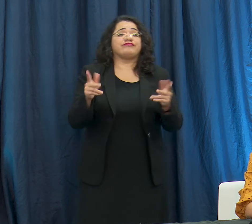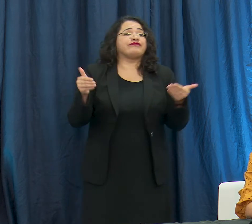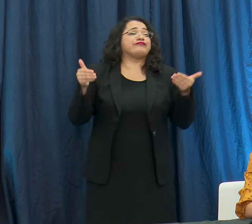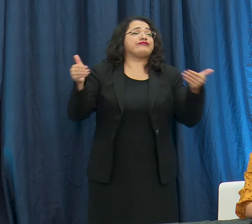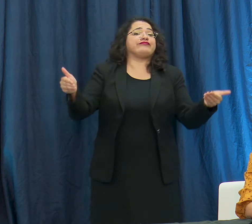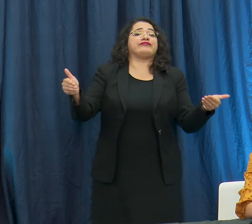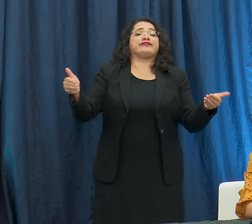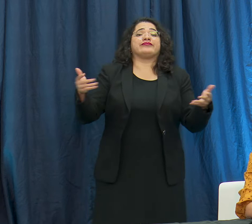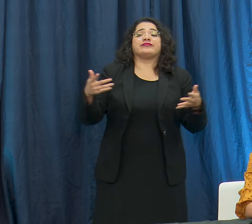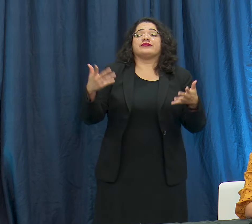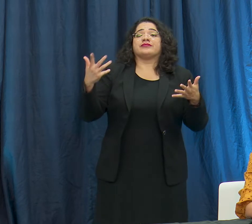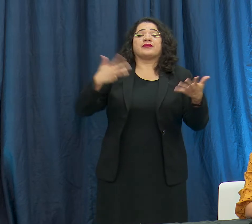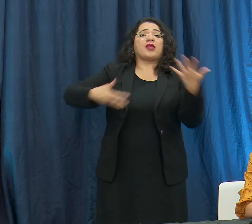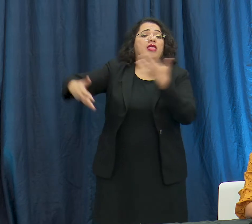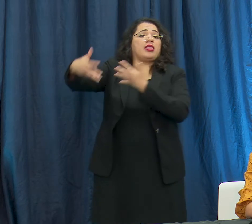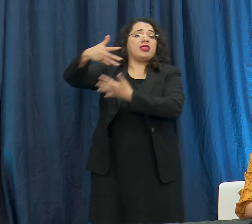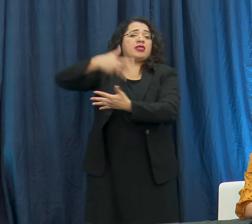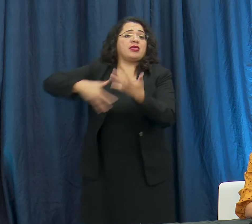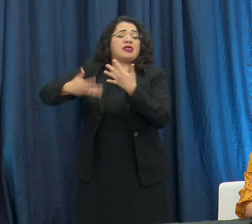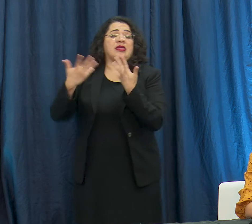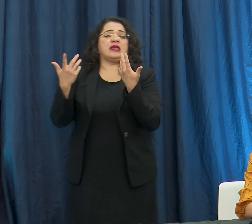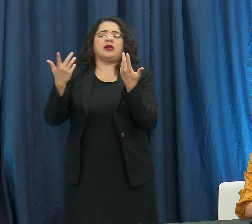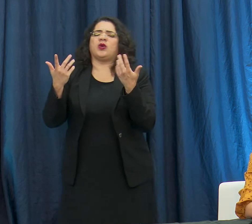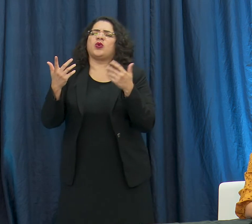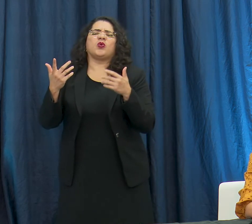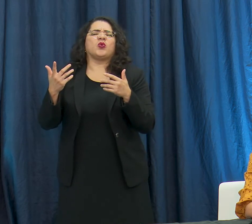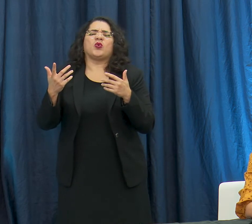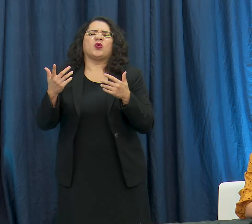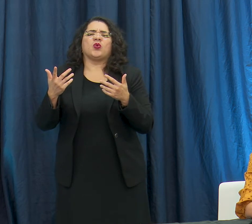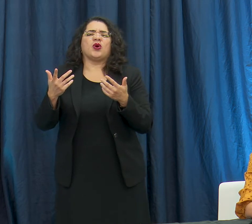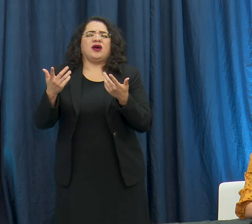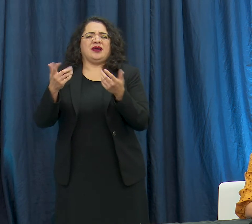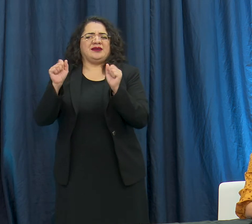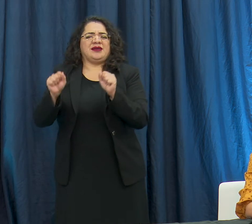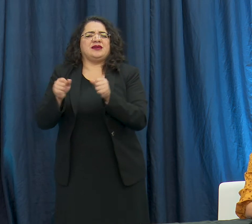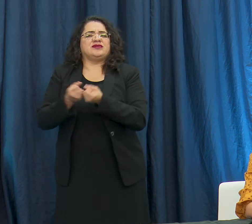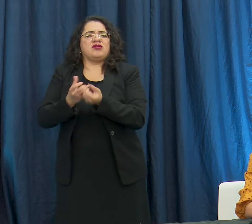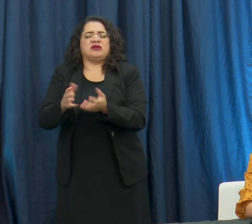aramis ver que es necesario a retro said a las modifications